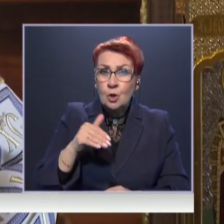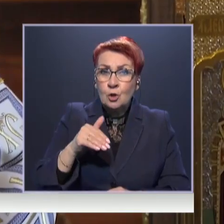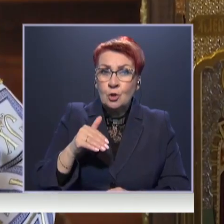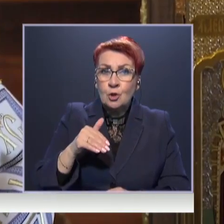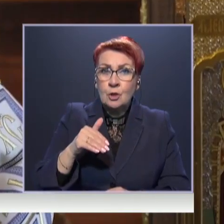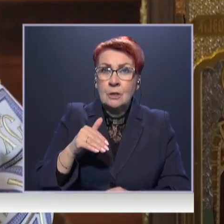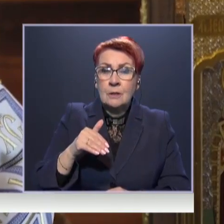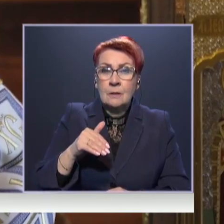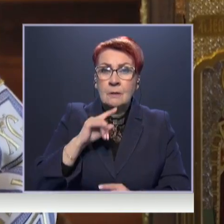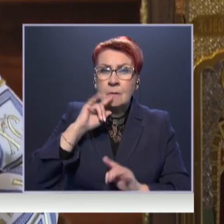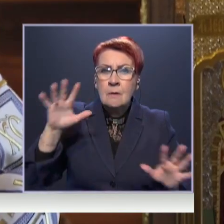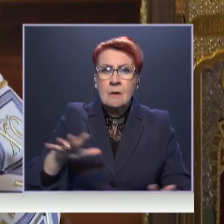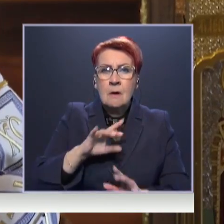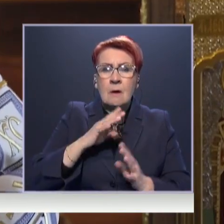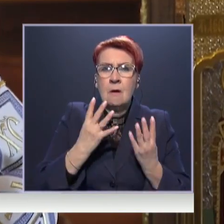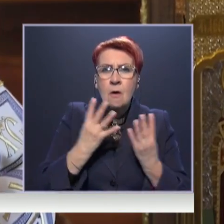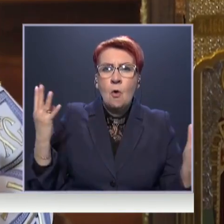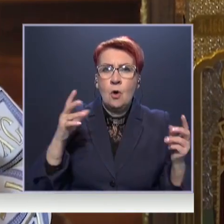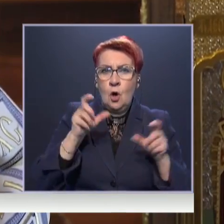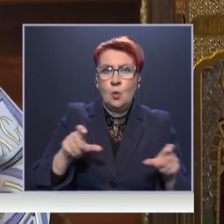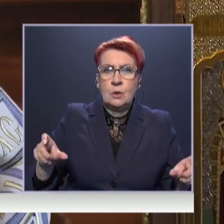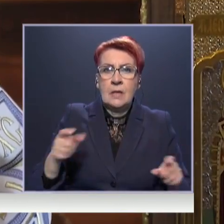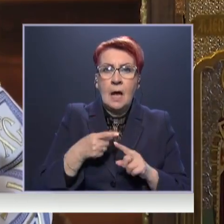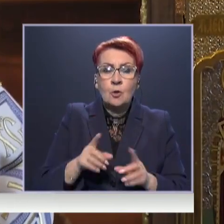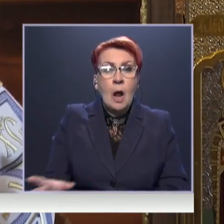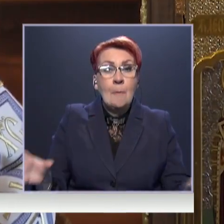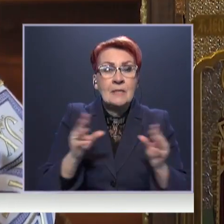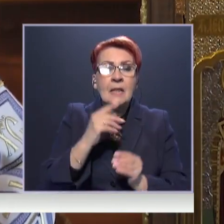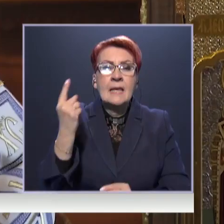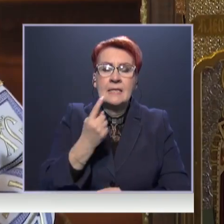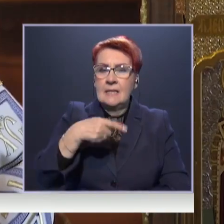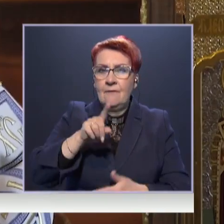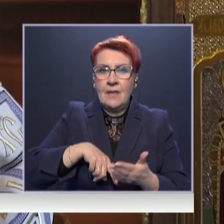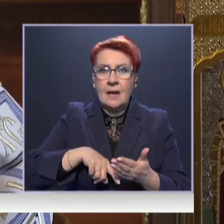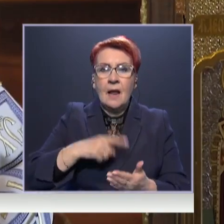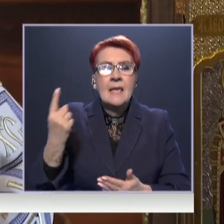хор людей которых объединяло единая Вера и демоны национальное